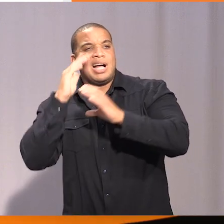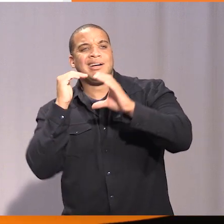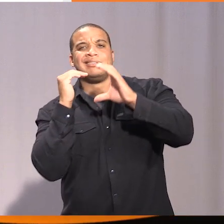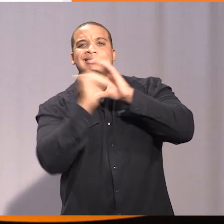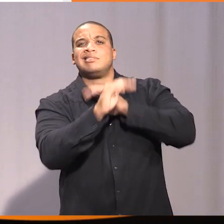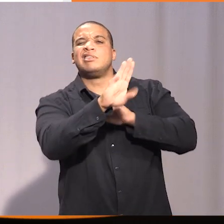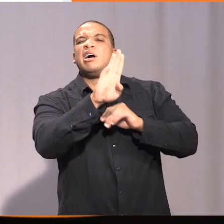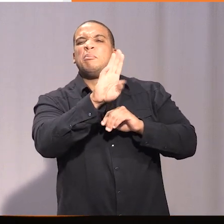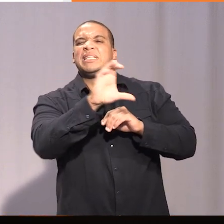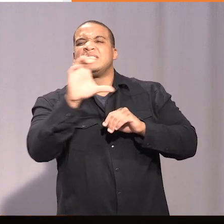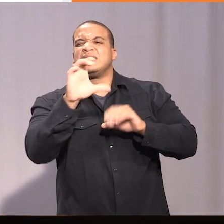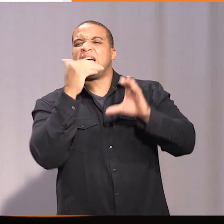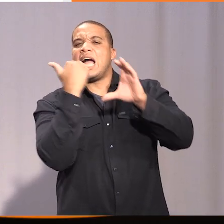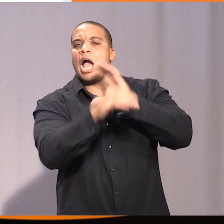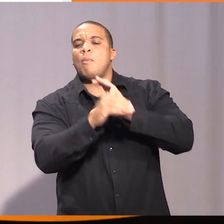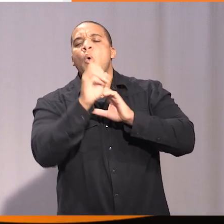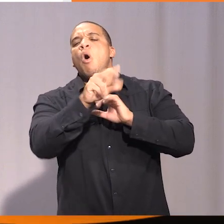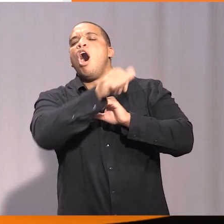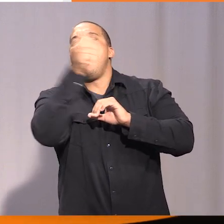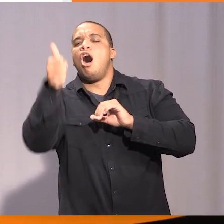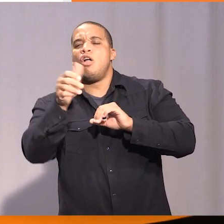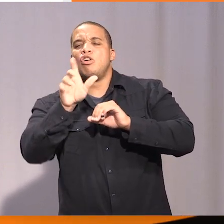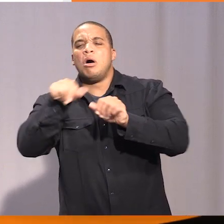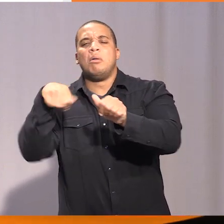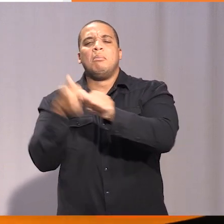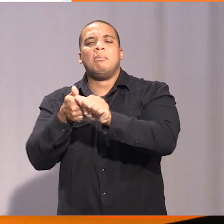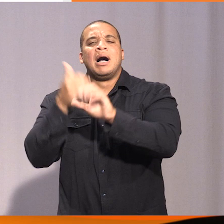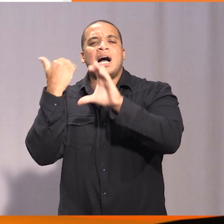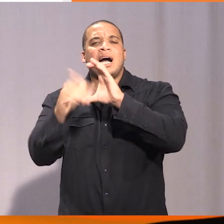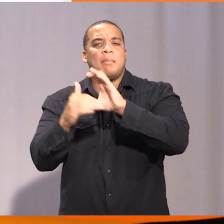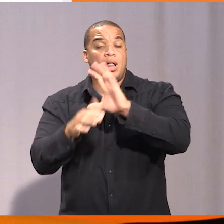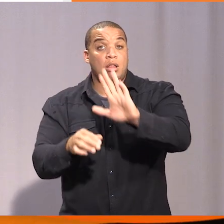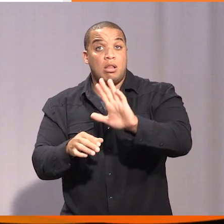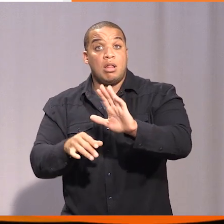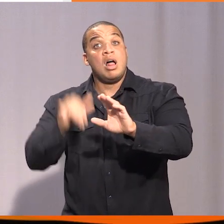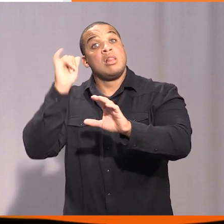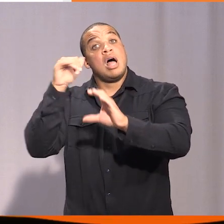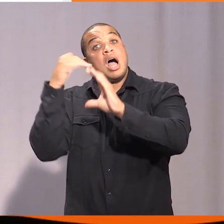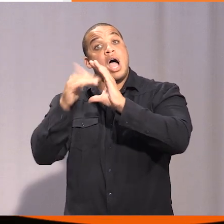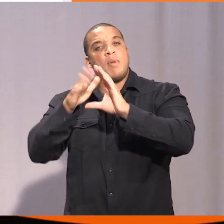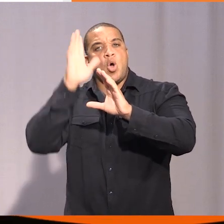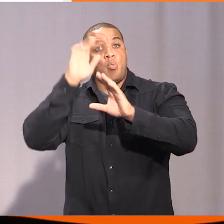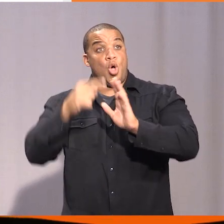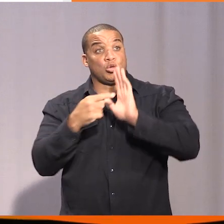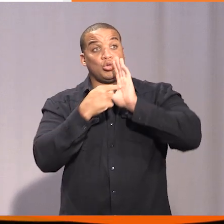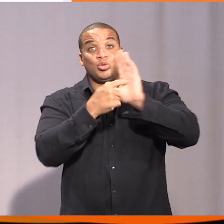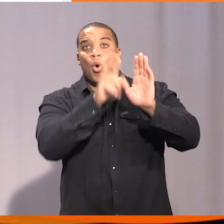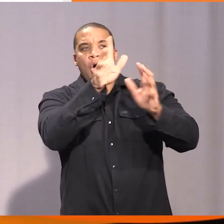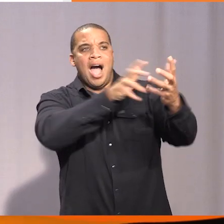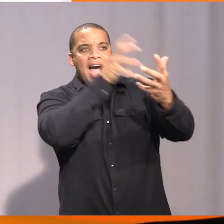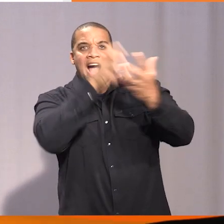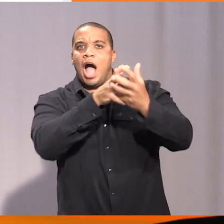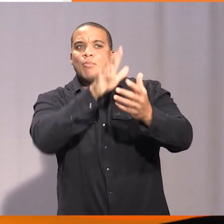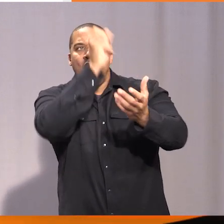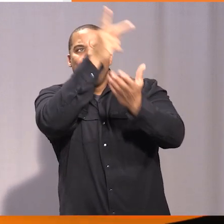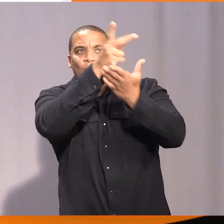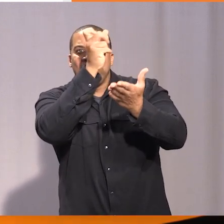En ese correo, se enumerarán las adaptaciones por los que pueden ser elegibles, y les pediremos que se inscriban al taller